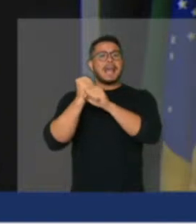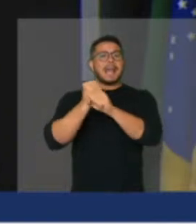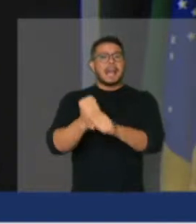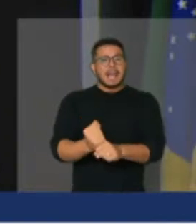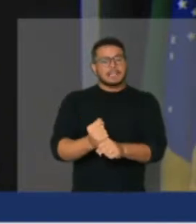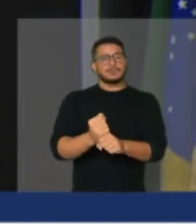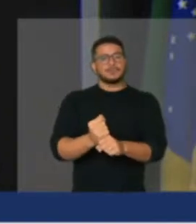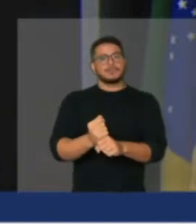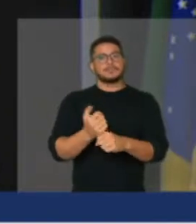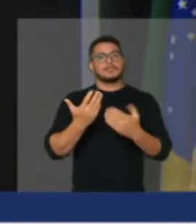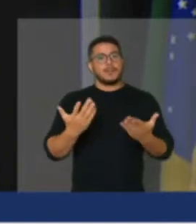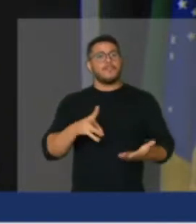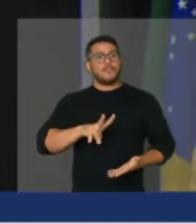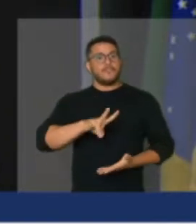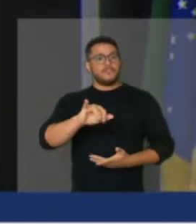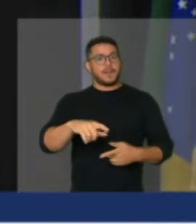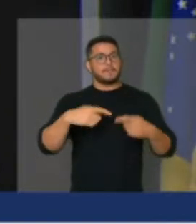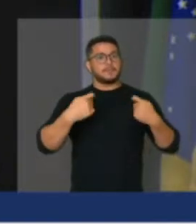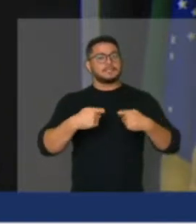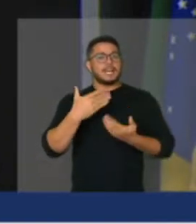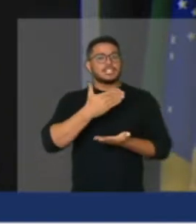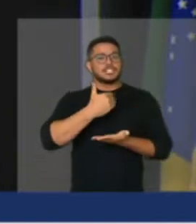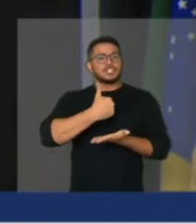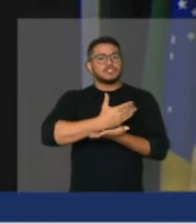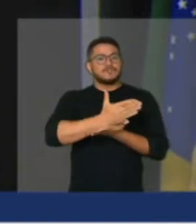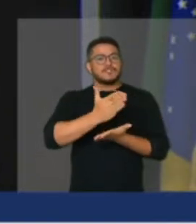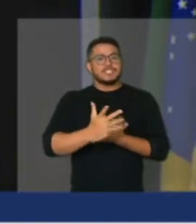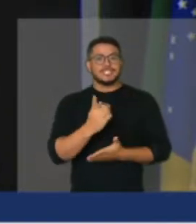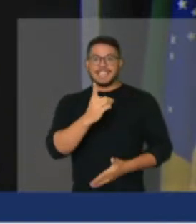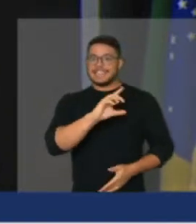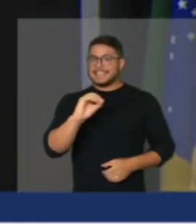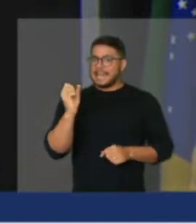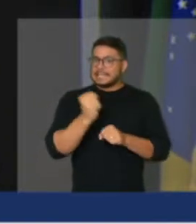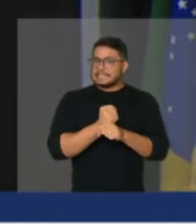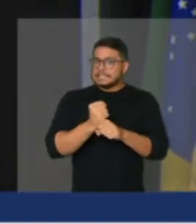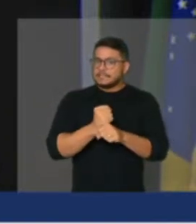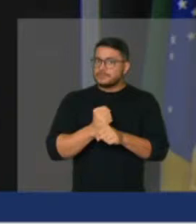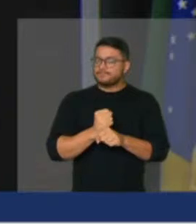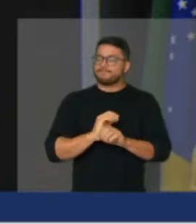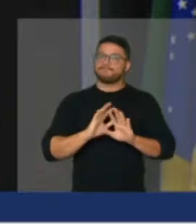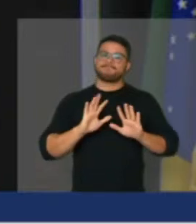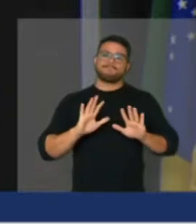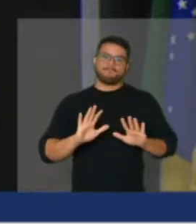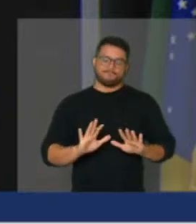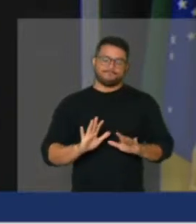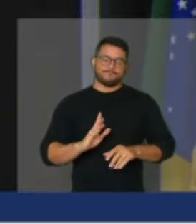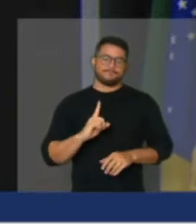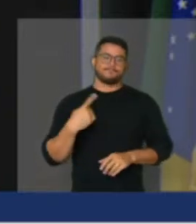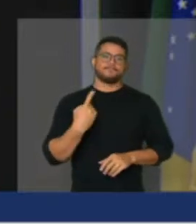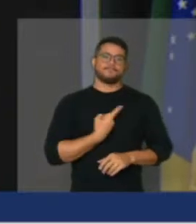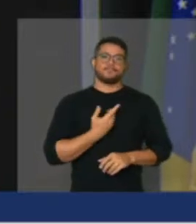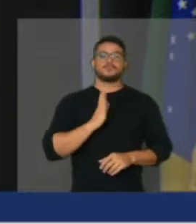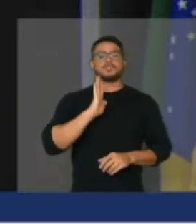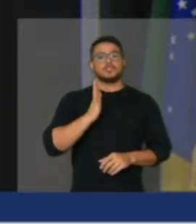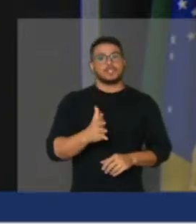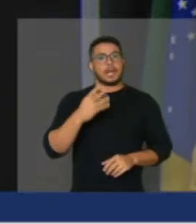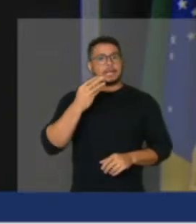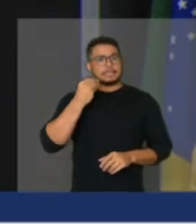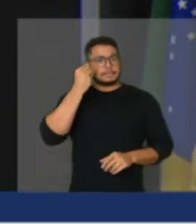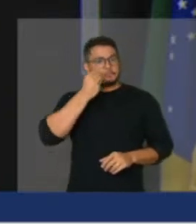10 ANOS DA SUA DÍ VIDA?! A GENTE JÁ TEM EXPERIÊNCIAS BEM SUCEDIDAS NOS ESTADOS DE NEGOCIAÇÃO E DE COMPENSAÇÃO DESSES PRECATÓ